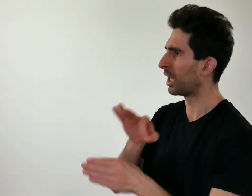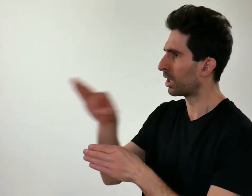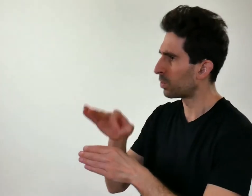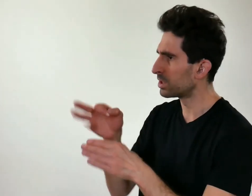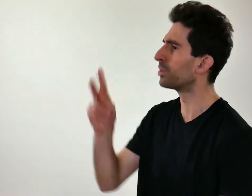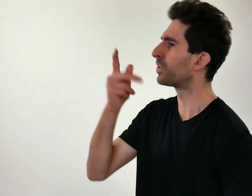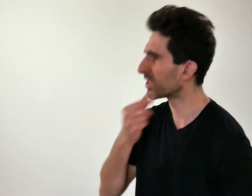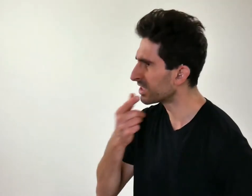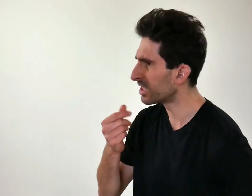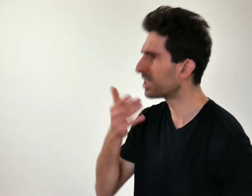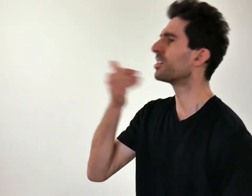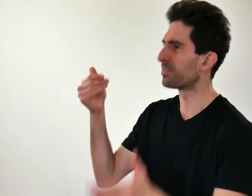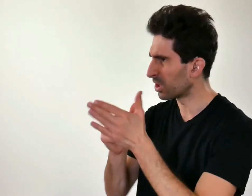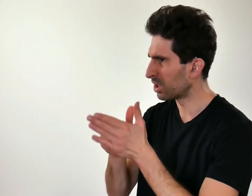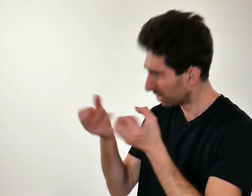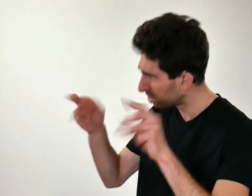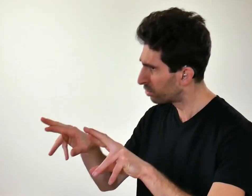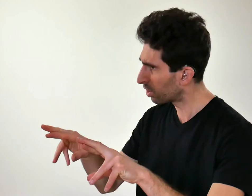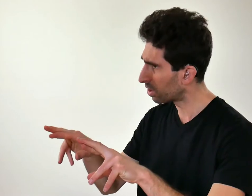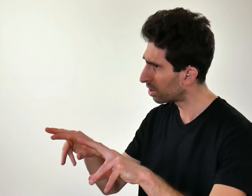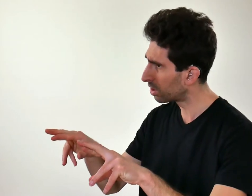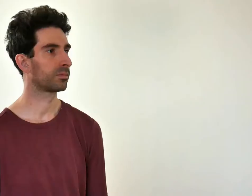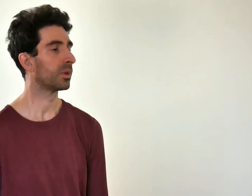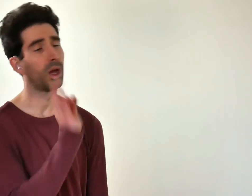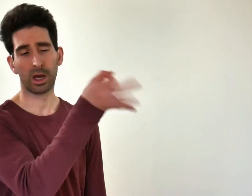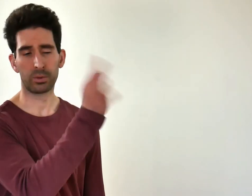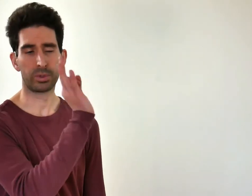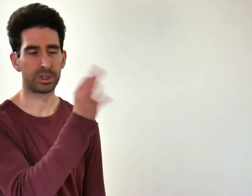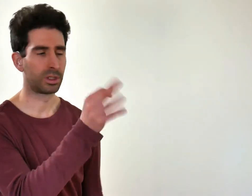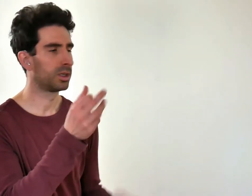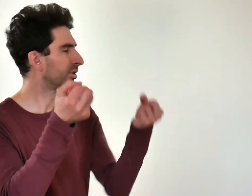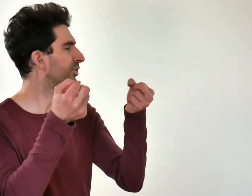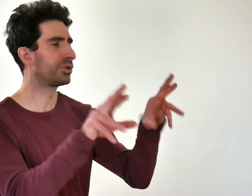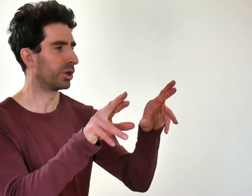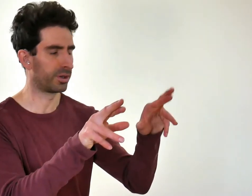Une cuisine plus facile et meilleure, t'es sûr ? Ah oui sûr !